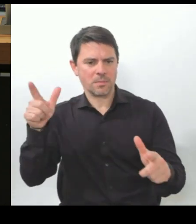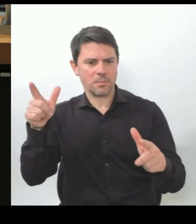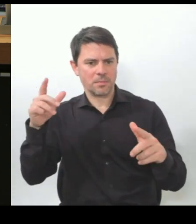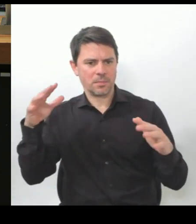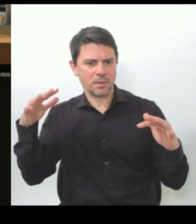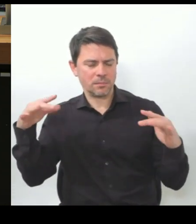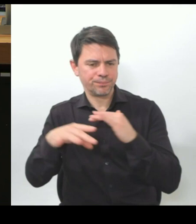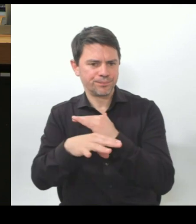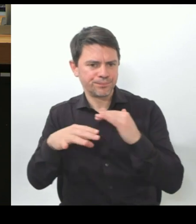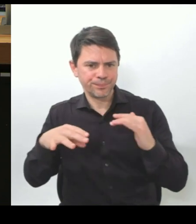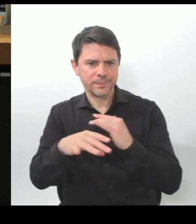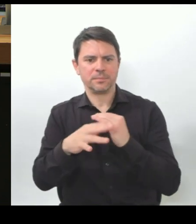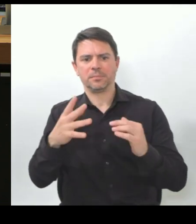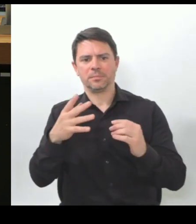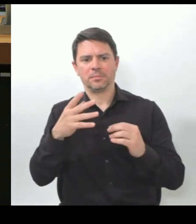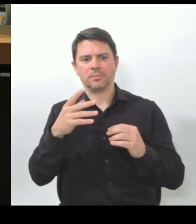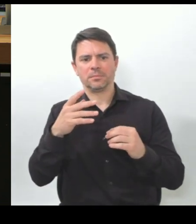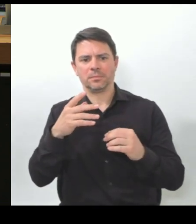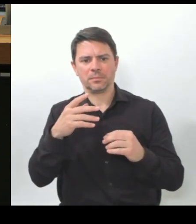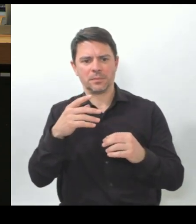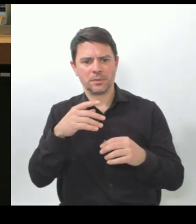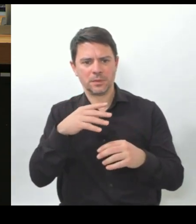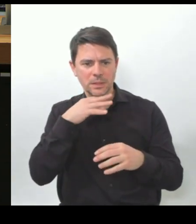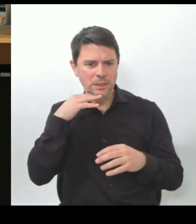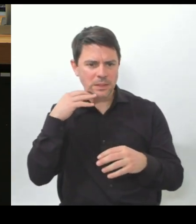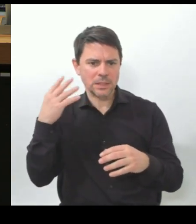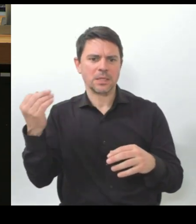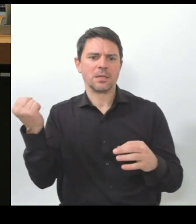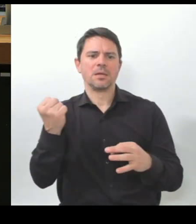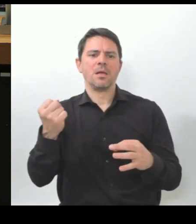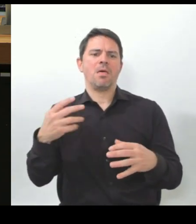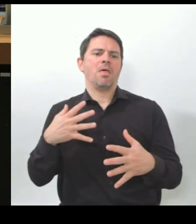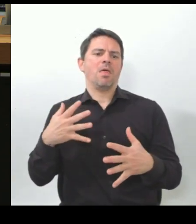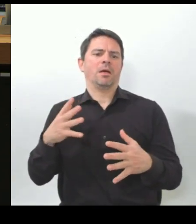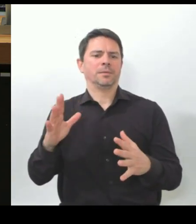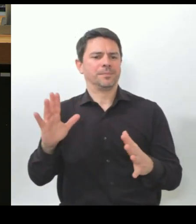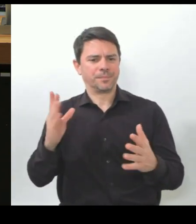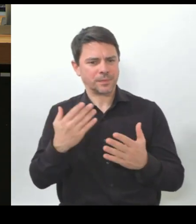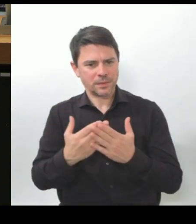Jens Holger Kirchner. Damals haben wir vorgestellt, und da gab es